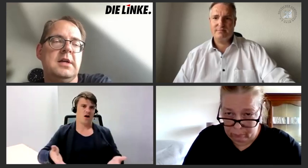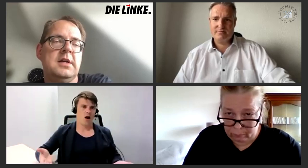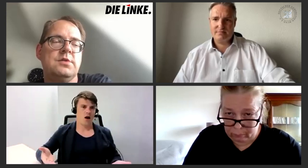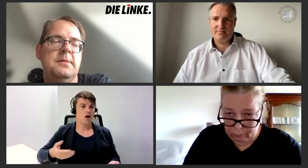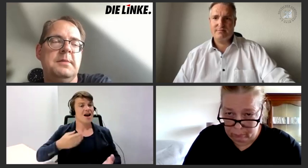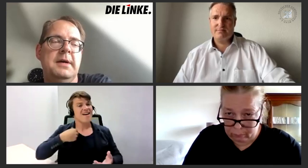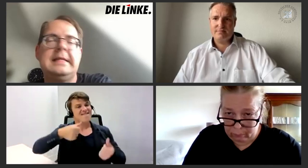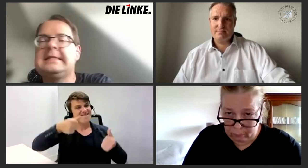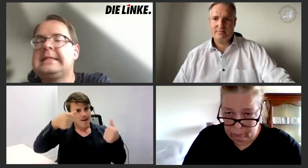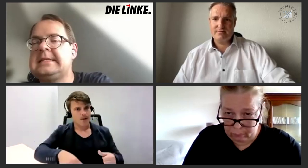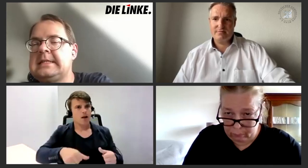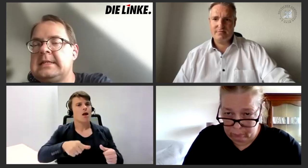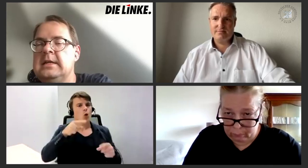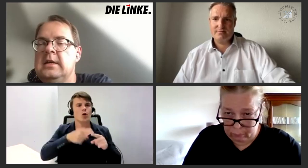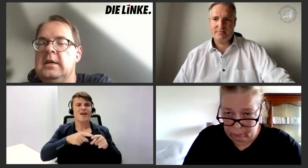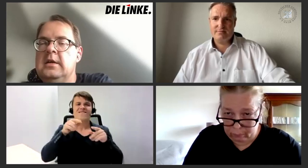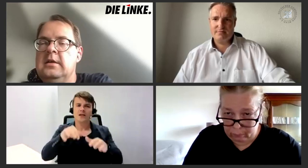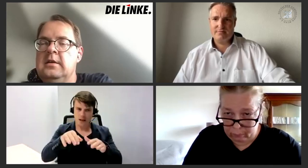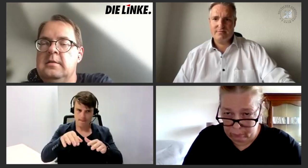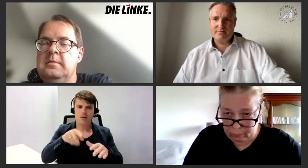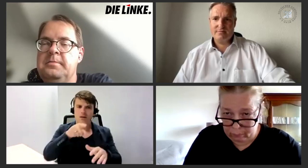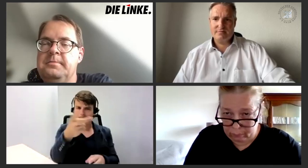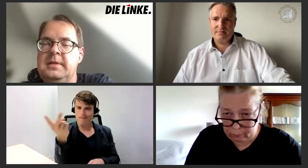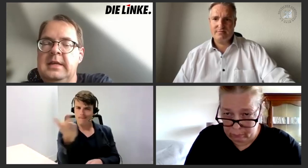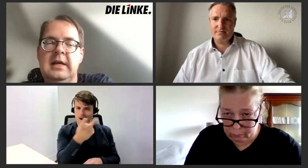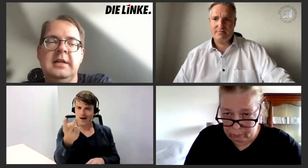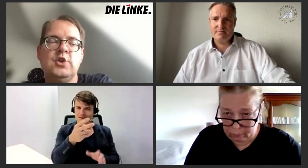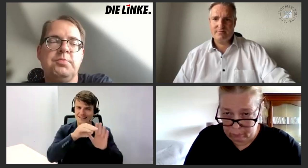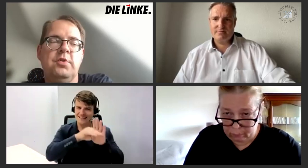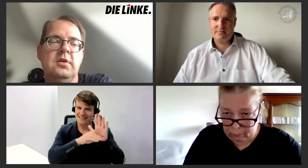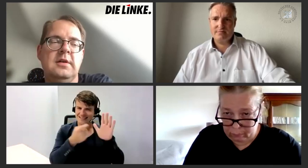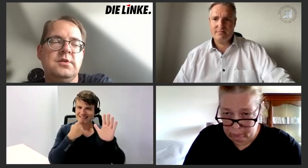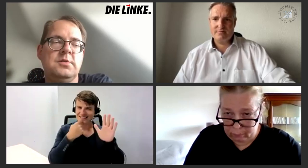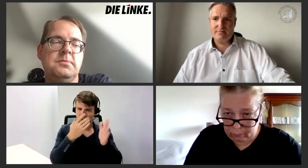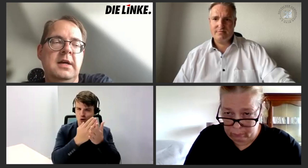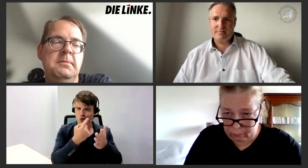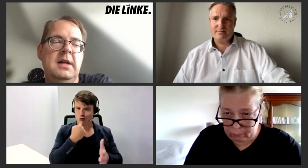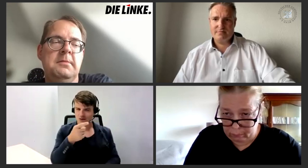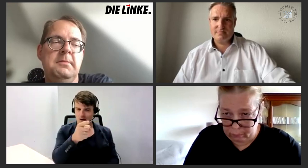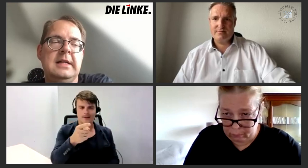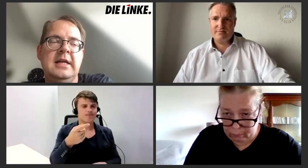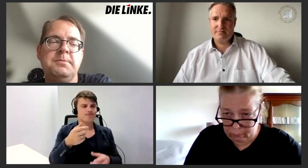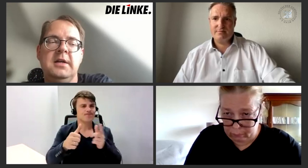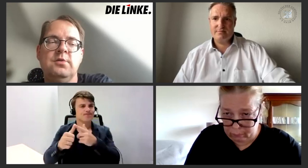dazu verbindliche und wirksame Regelung. Sie haben die beiden Gesetzesdinge angesprochen, also zum